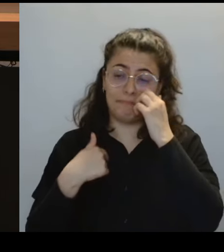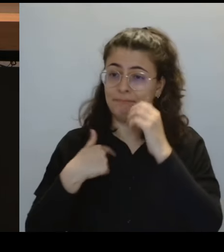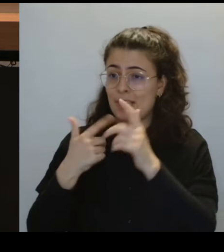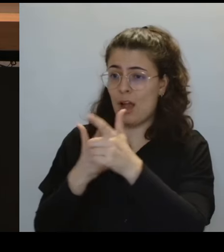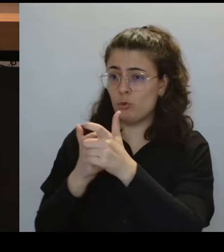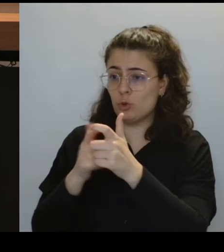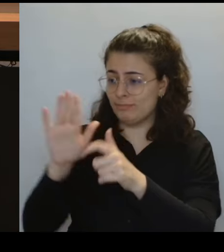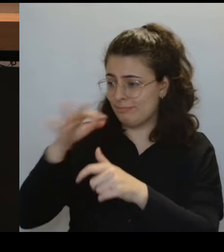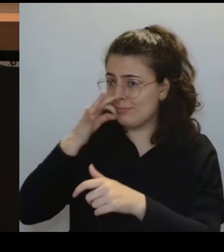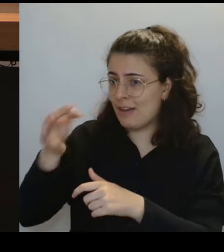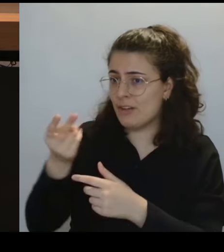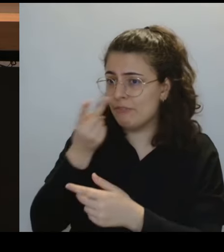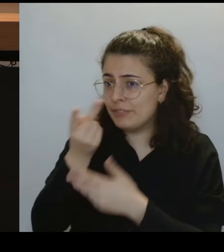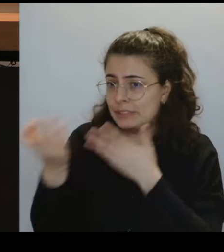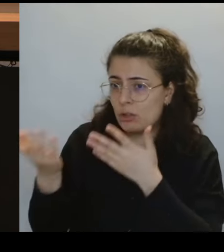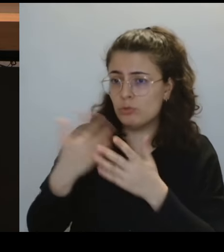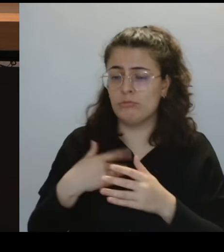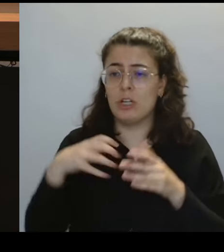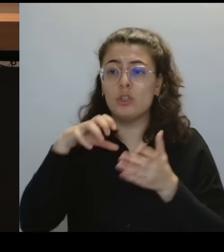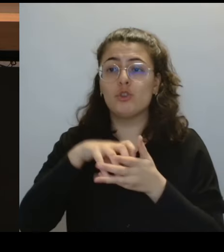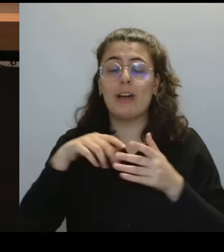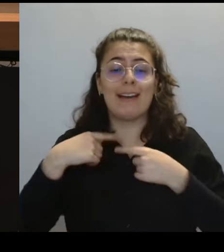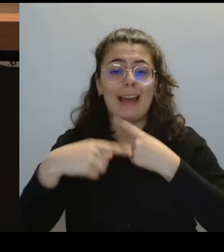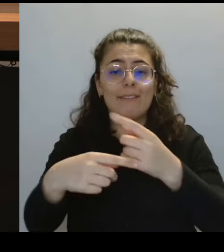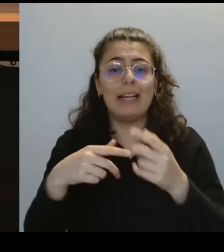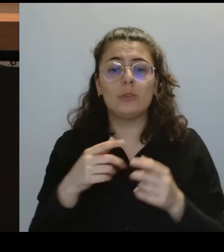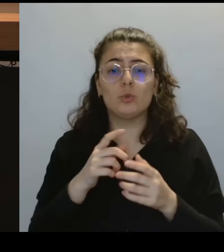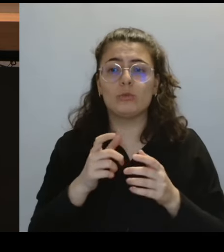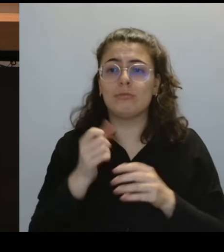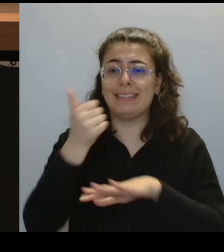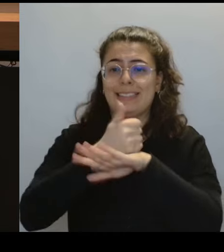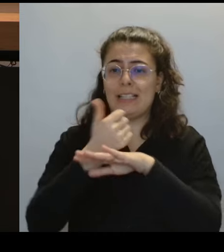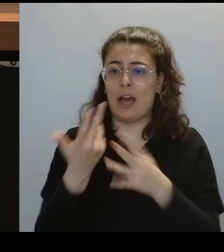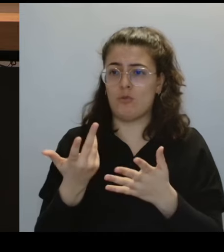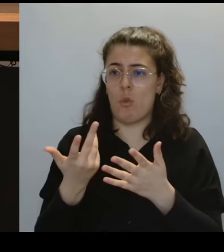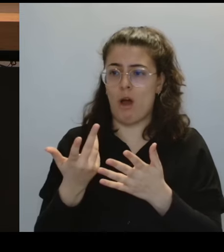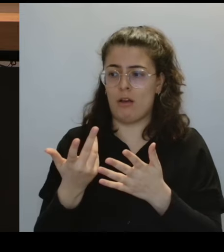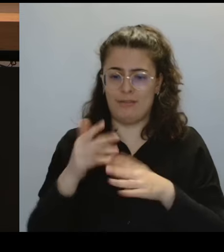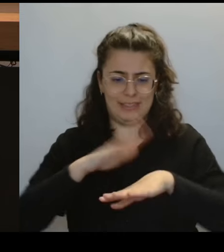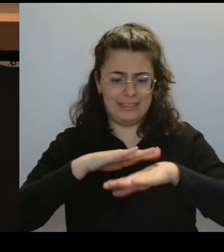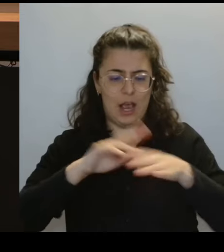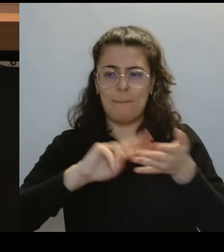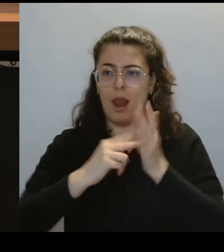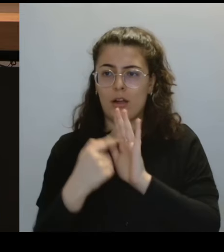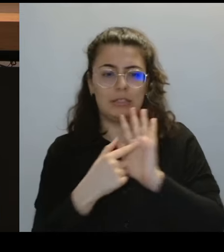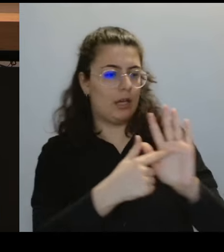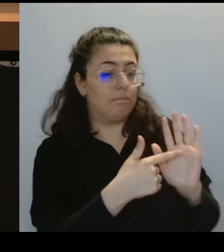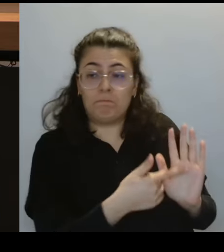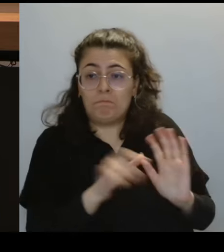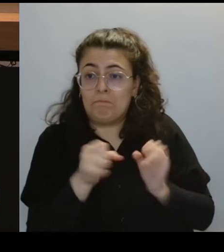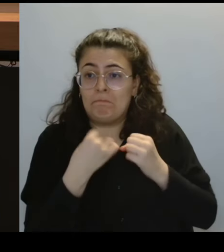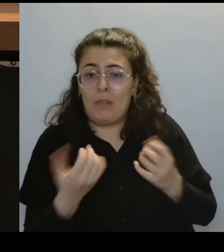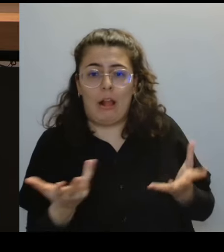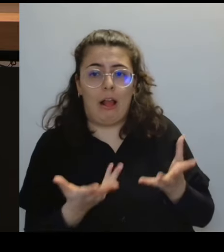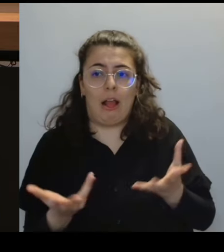auch keinen konkreten zügigen Zeitplan vorstellen, obwohl er auf genügend Vorarbeit in seiner Verwaltung zurückgreifen kann.